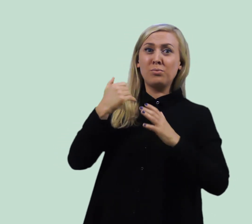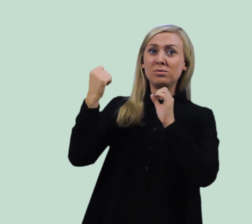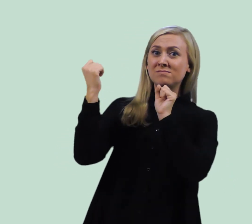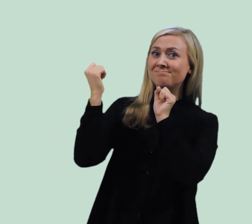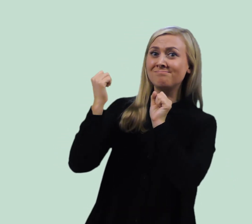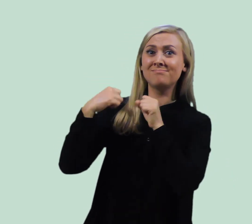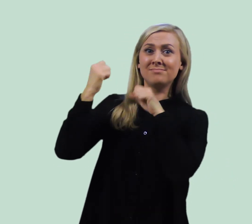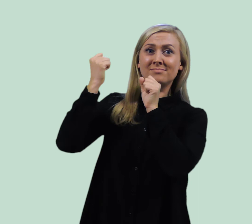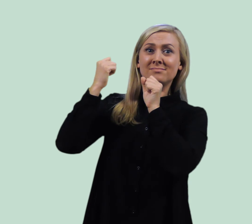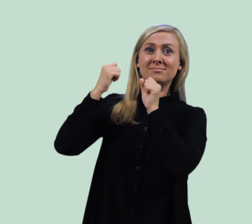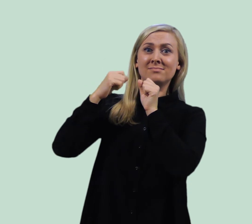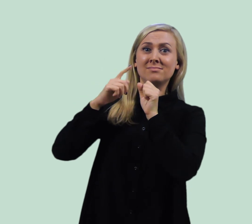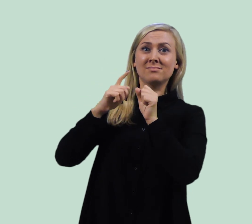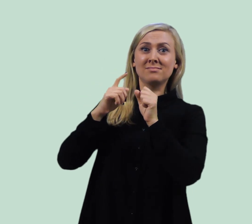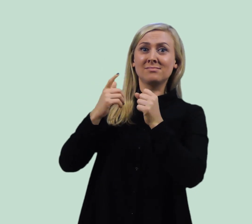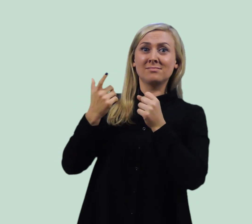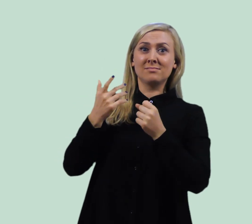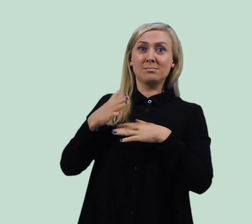ist das keine Zustimmung.